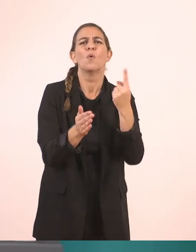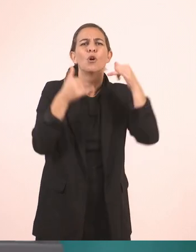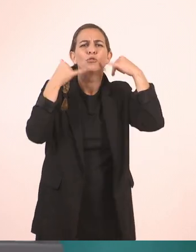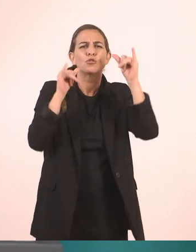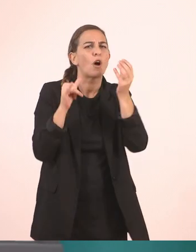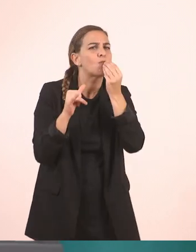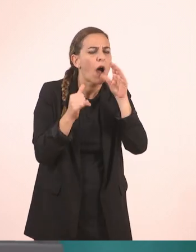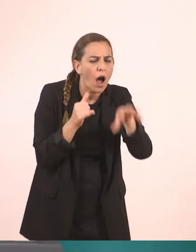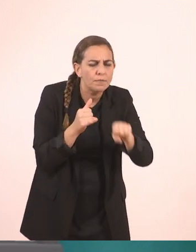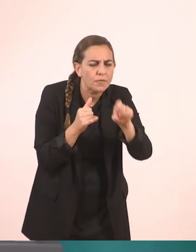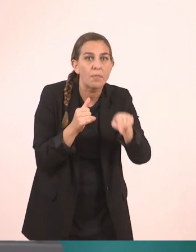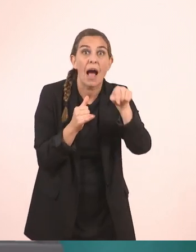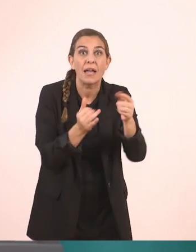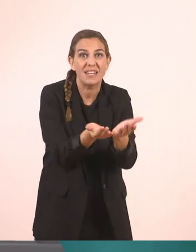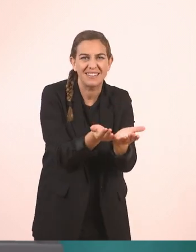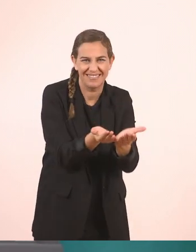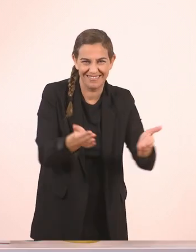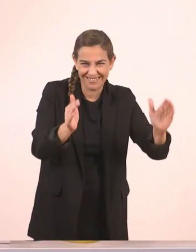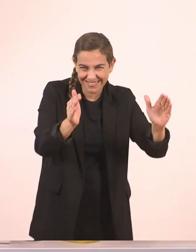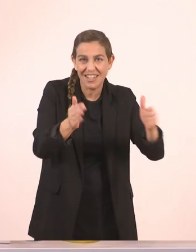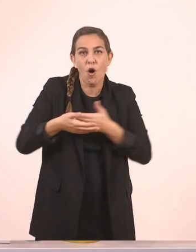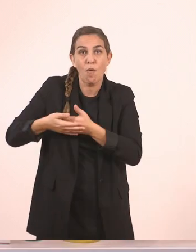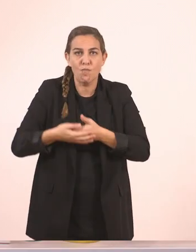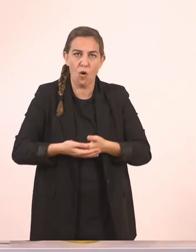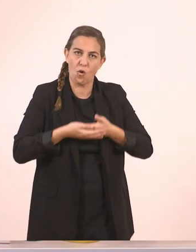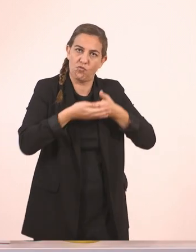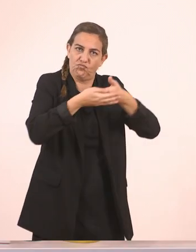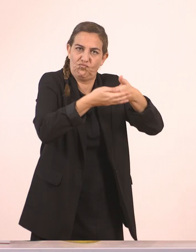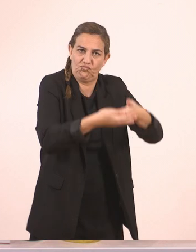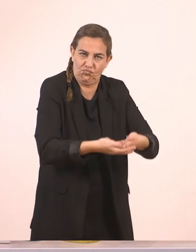είναι ένα δοχείο που τρώνε τα ζώα σαν κουνίτσα εκεί,